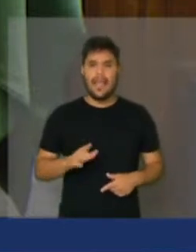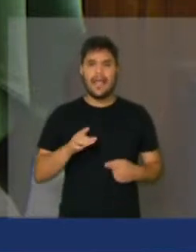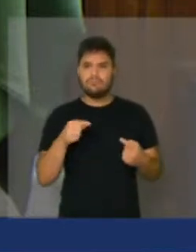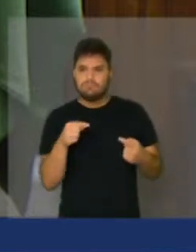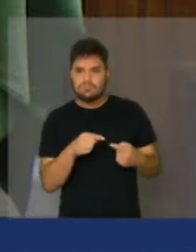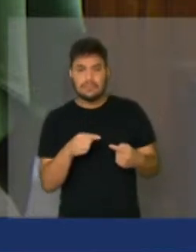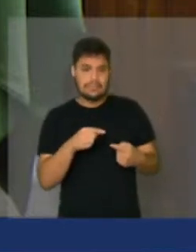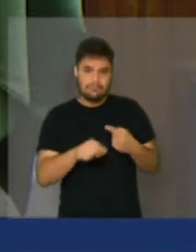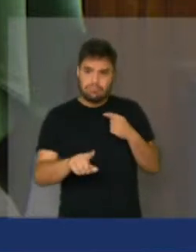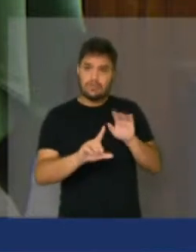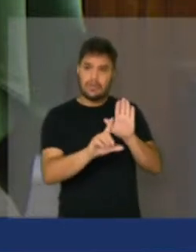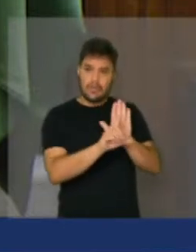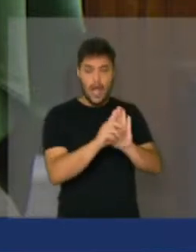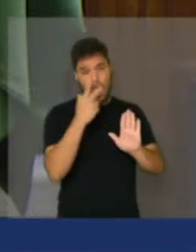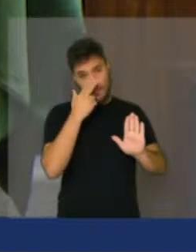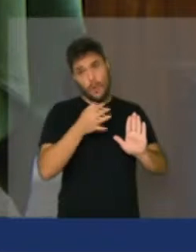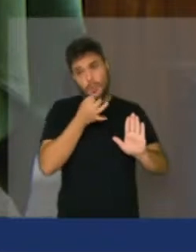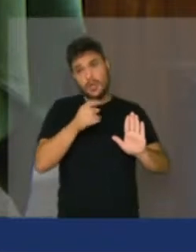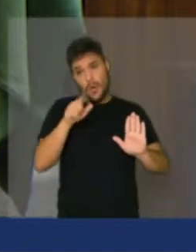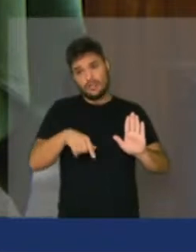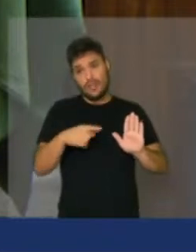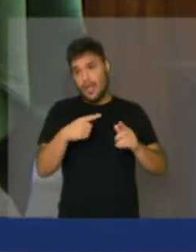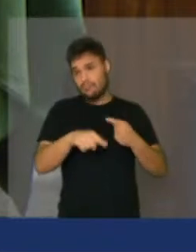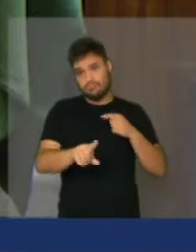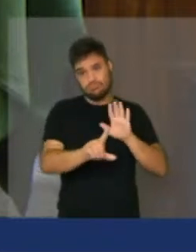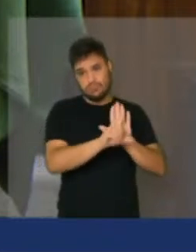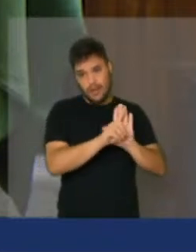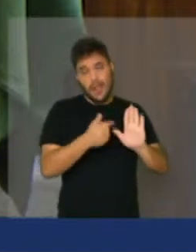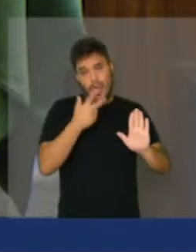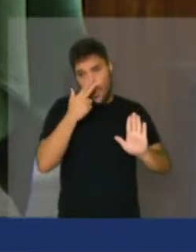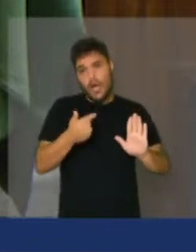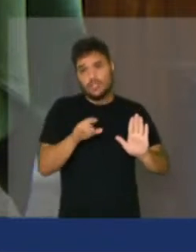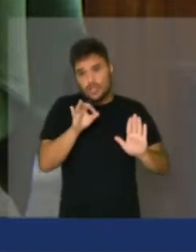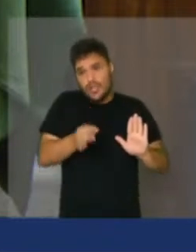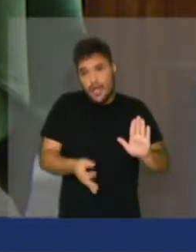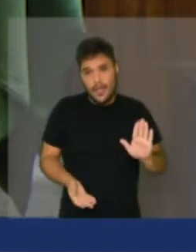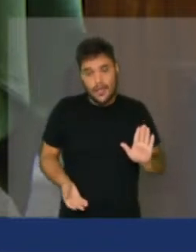ACHO QUE É, E EU PENSO QUE É OUTRO SERÁ O CAMINHO MAS MESMO NA HIPÓTESE REMOTA